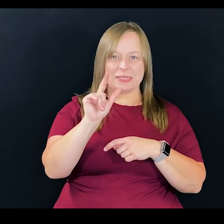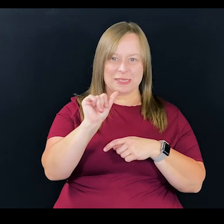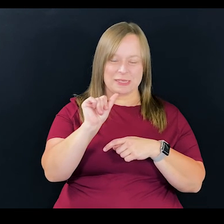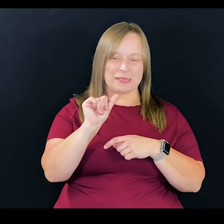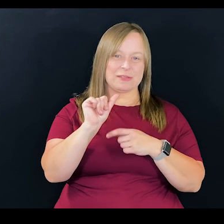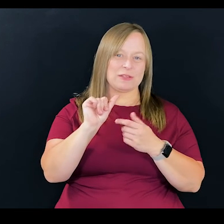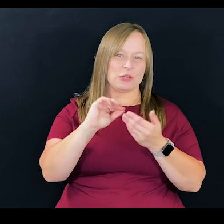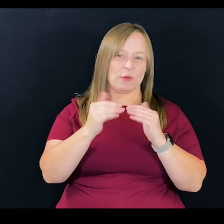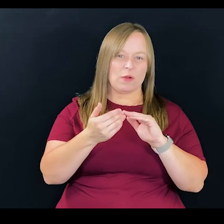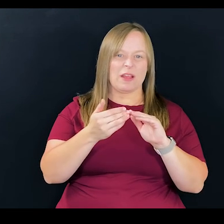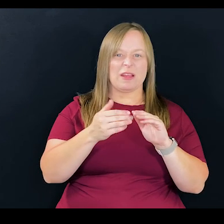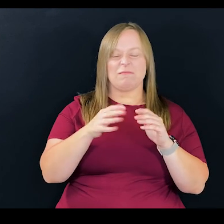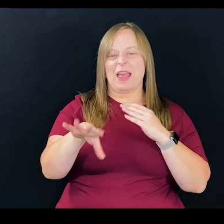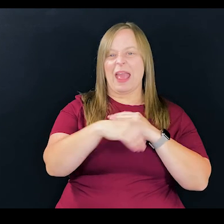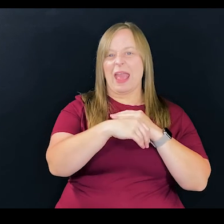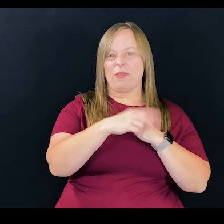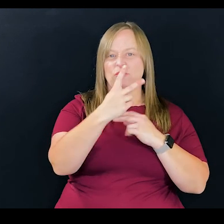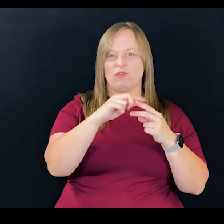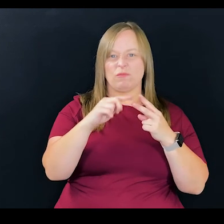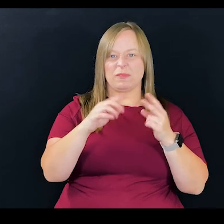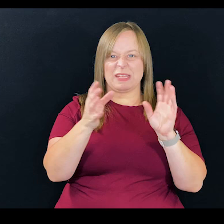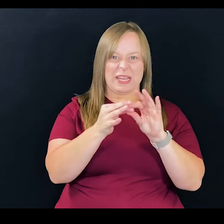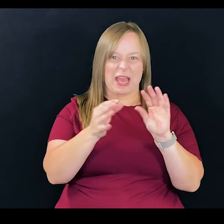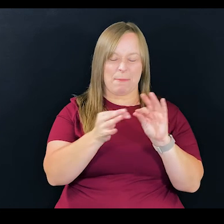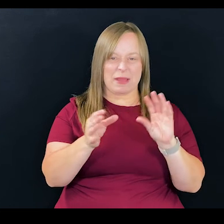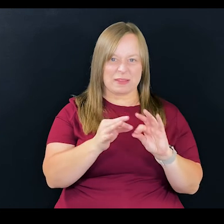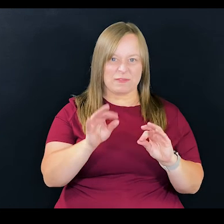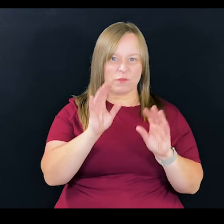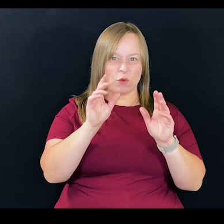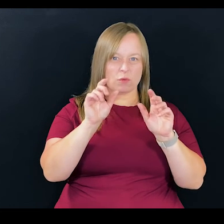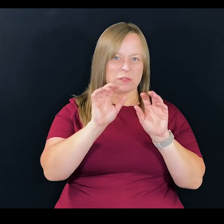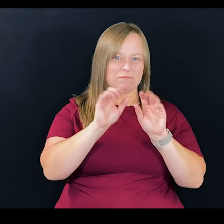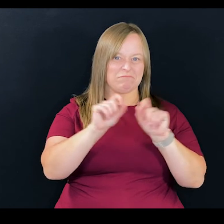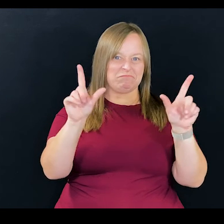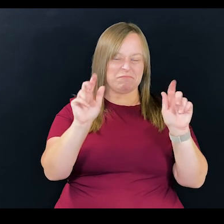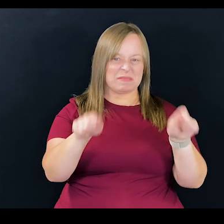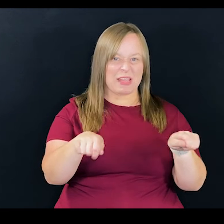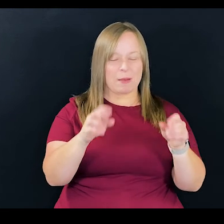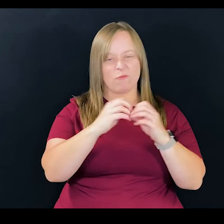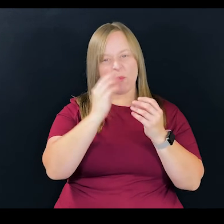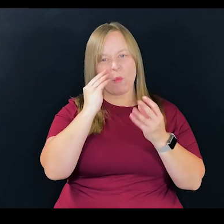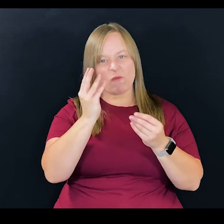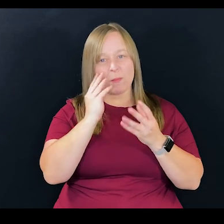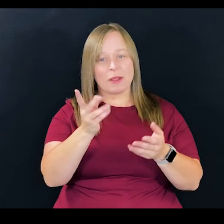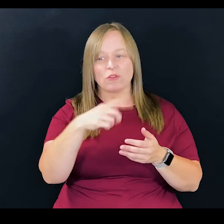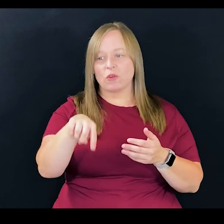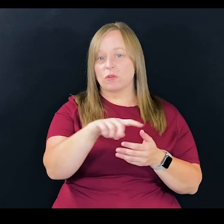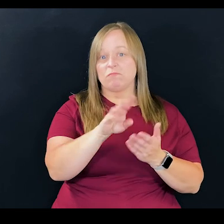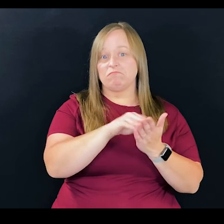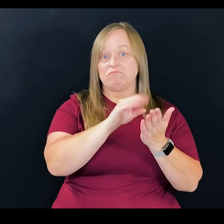negra y latina. Colocaré estas dos páginas web en los comentarios